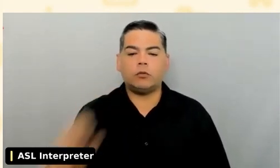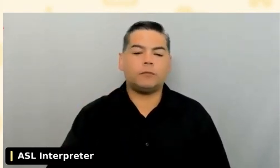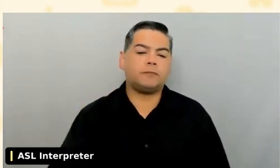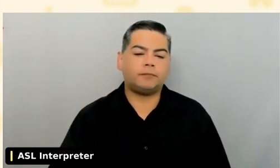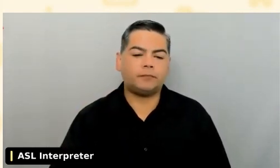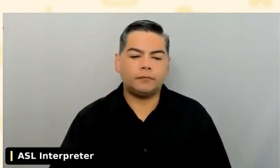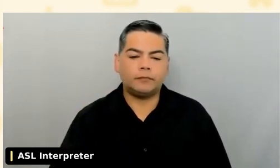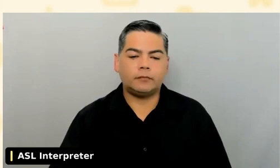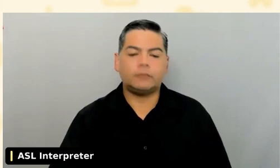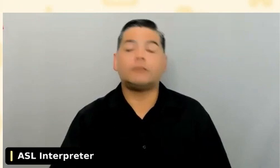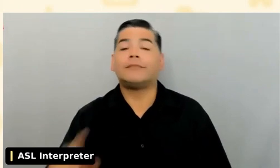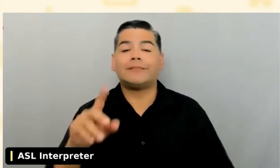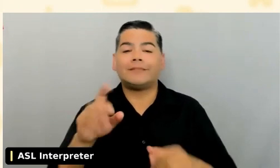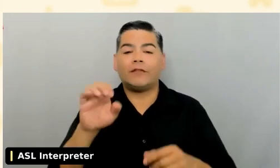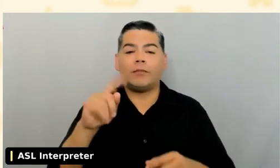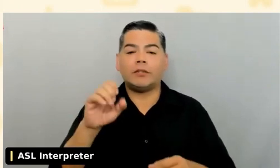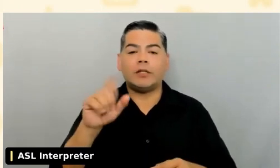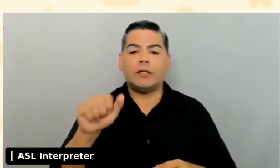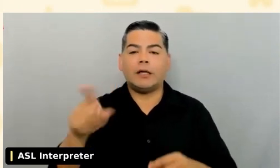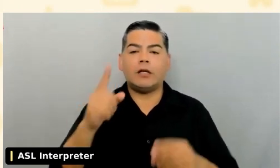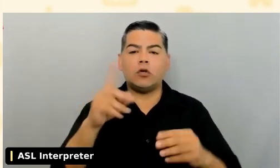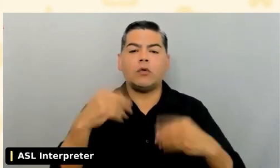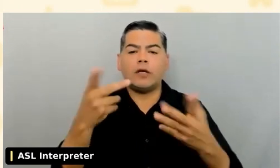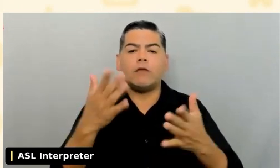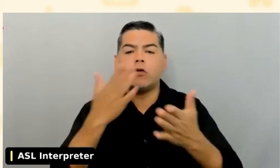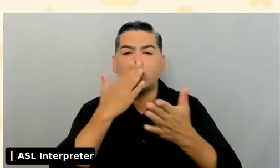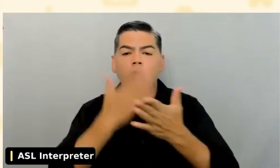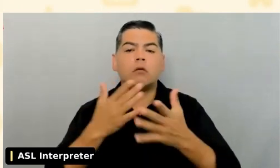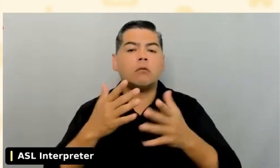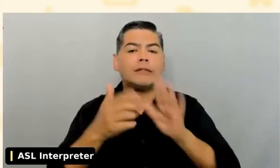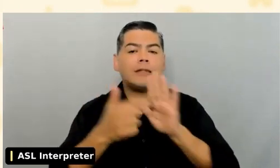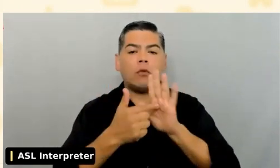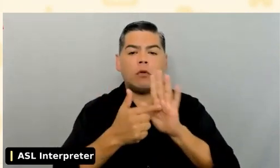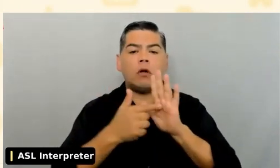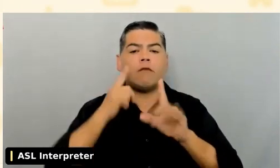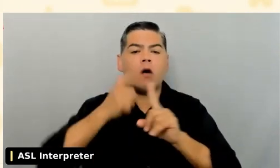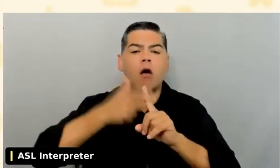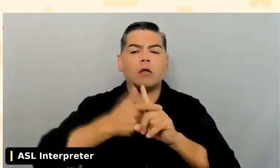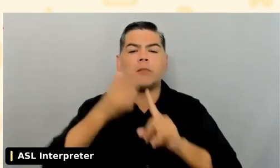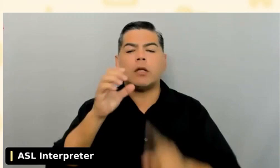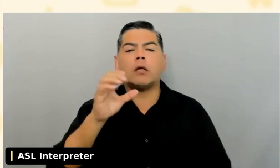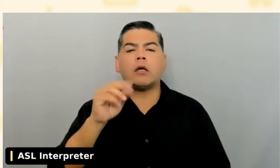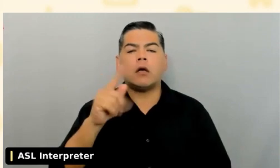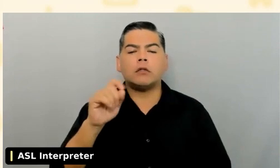¿Puedes darnos un ejemplo concreto de contenido automatizado? ¿Cuál es un escenario práctico que la gente podría encontrar